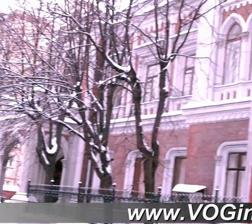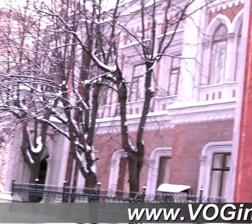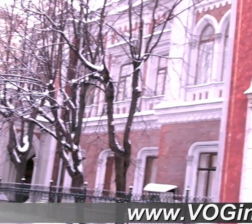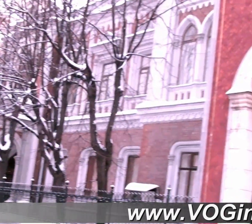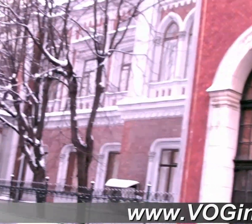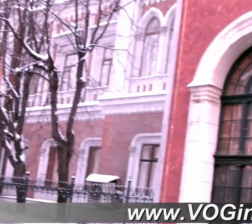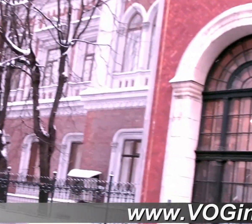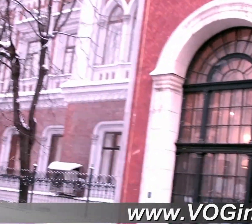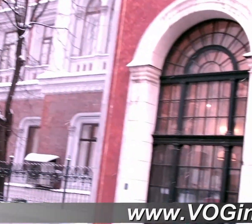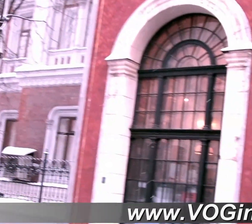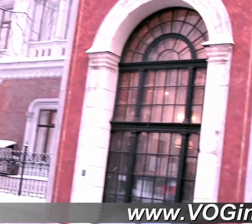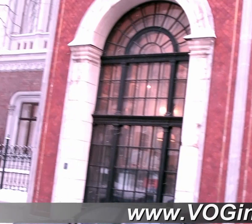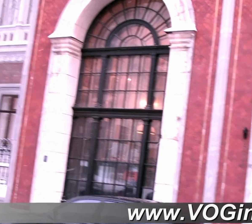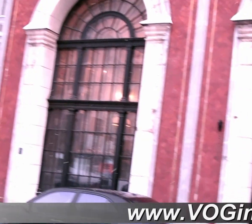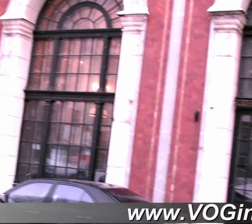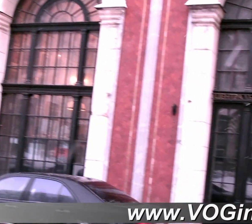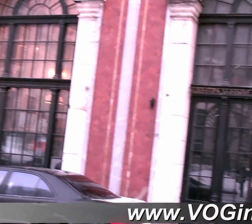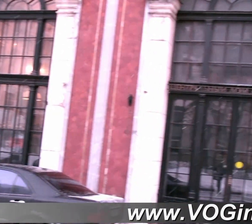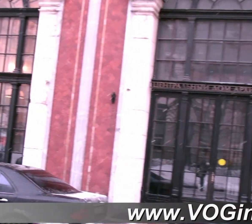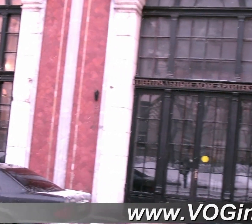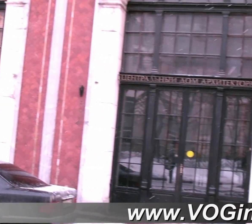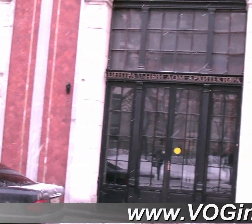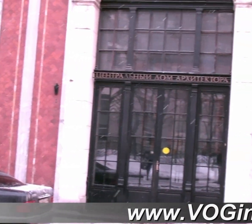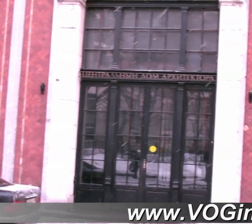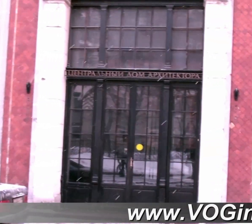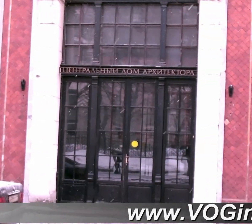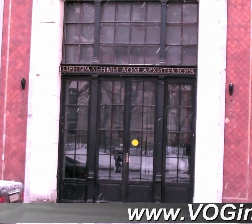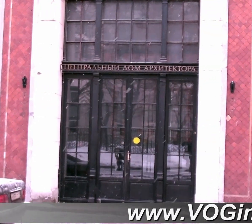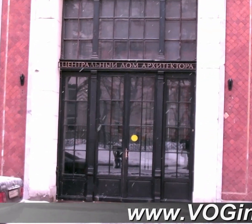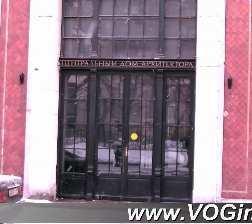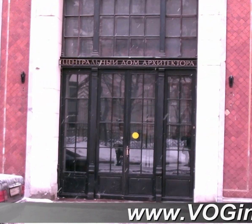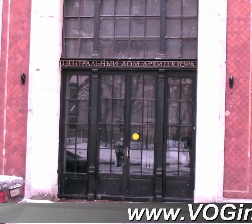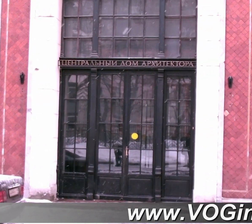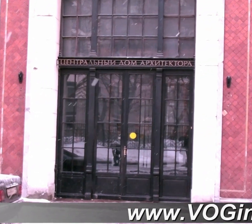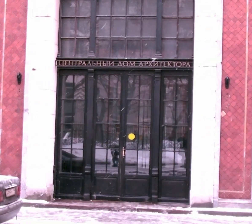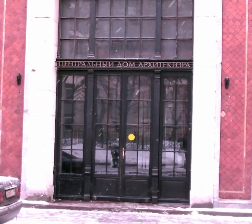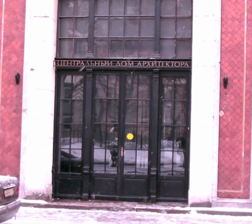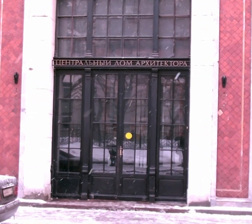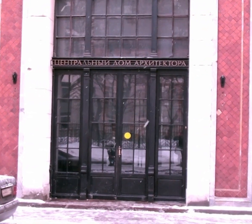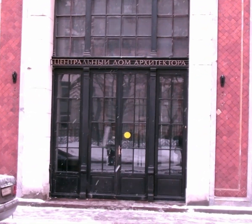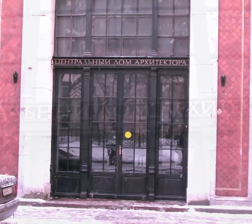В марте этого года у Юрия Соколова состоялась выставка в Центральном доме архитектора,